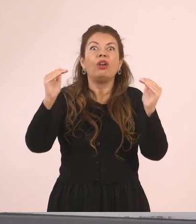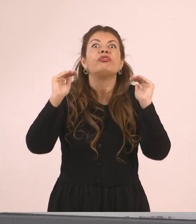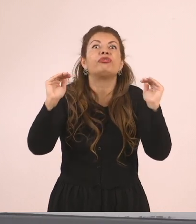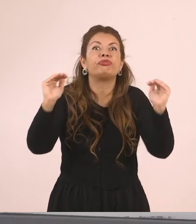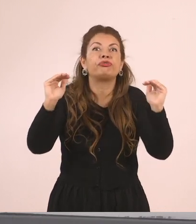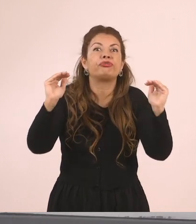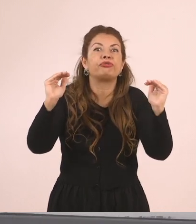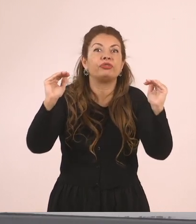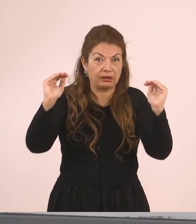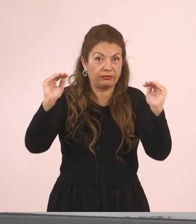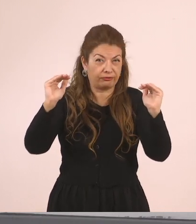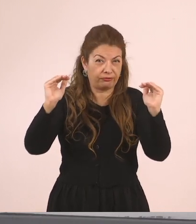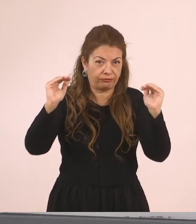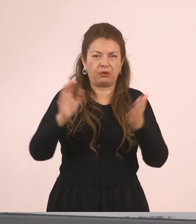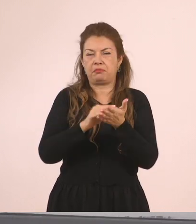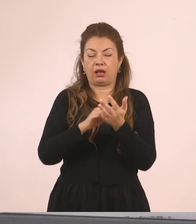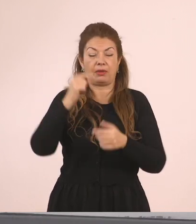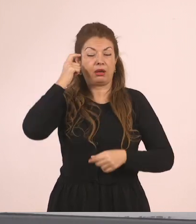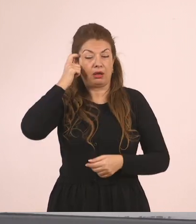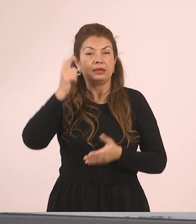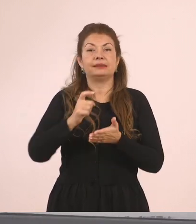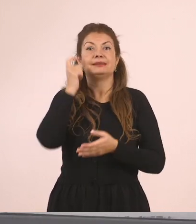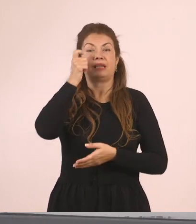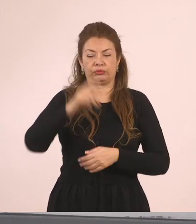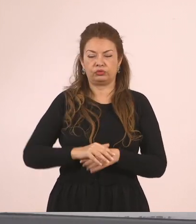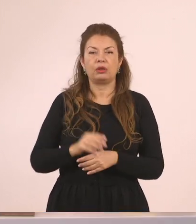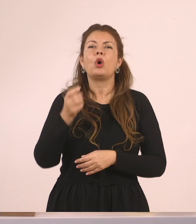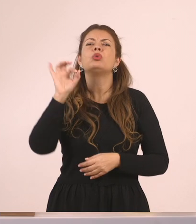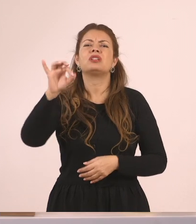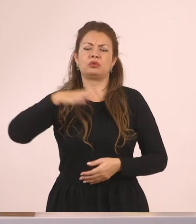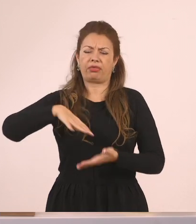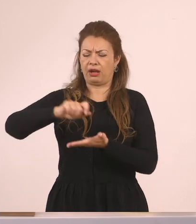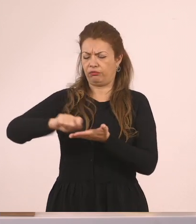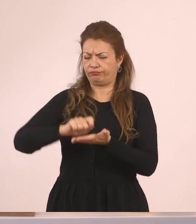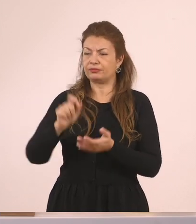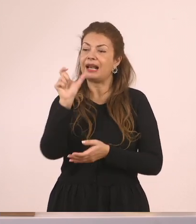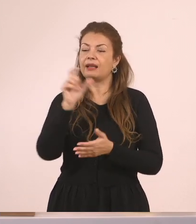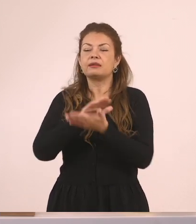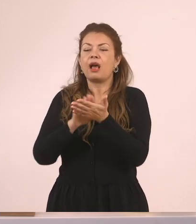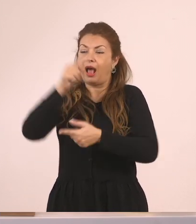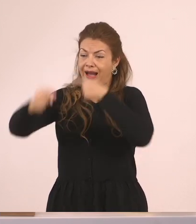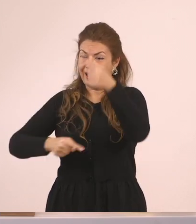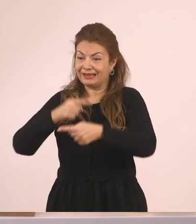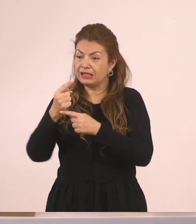για παράδειγμα τη λεξούλα ανακύκλωση, θα σκεφτώ η λεξούλα ανακύκλωση από ποιο ρήμα παράγεται.